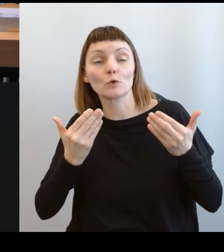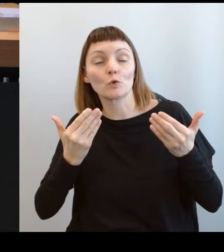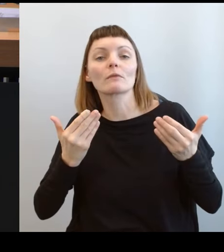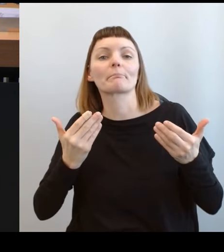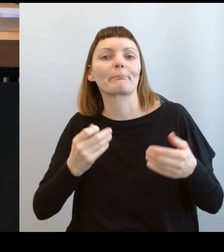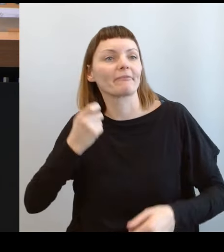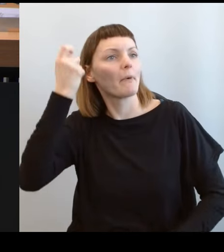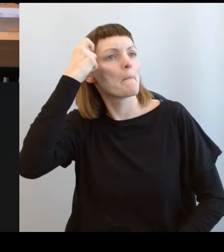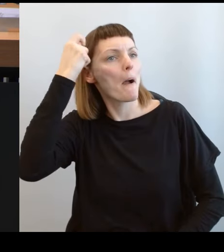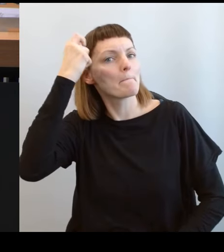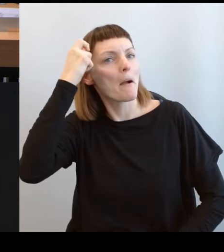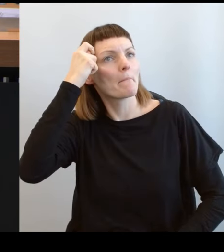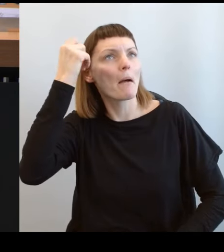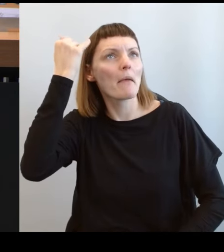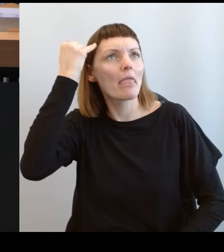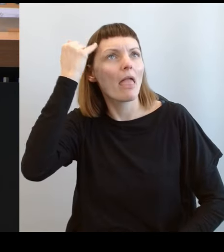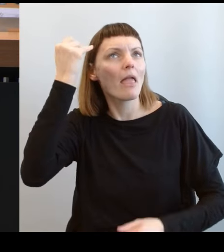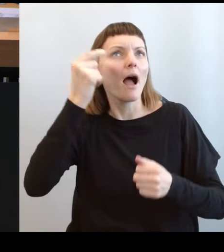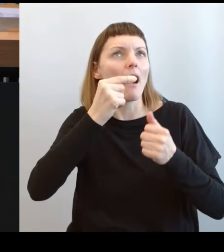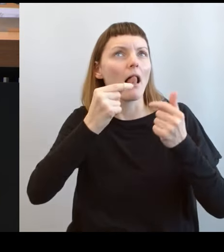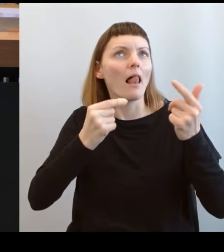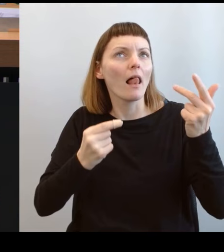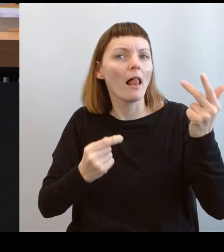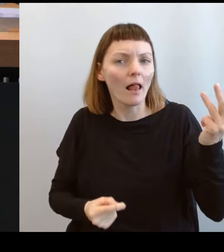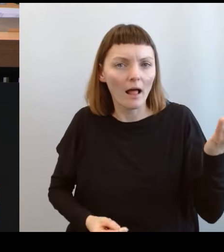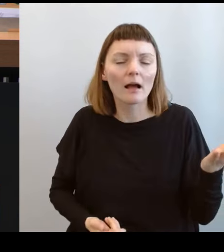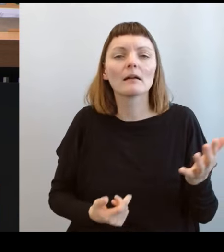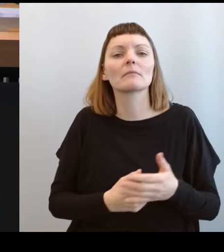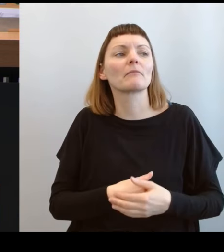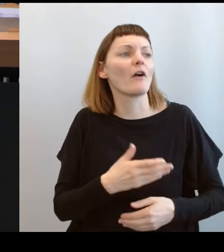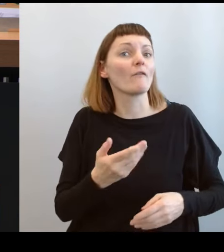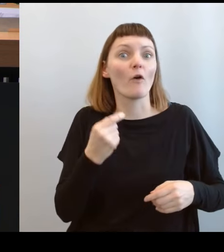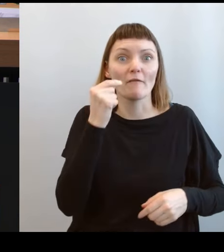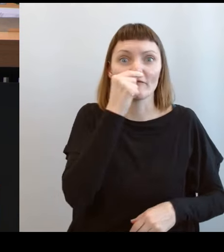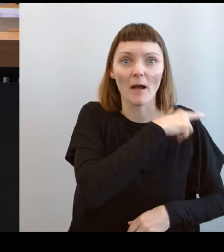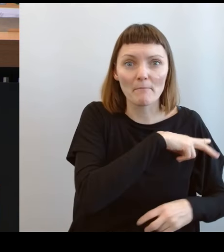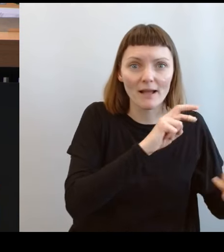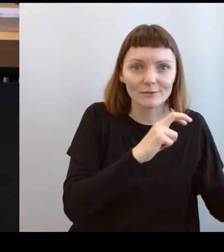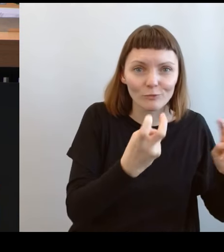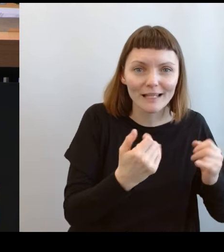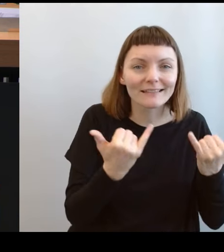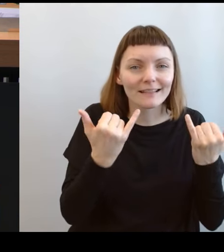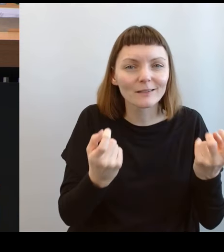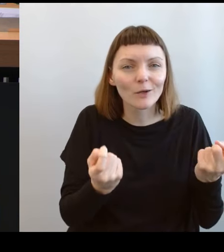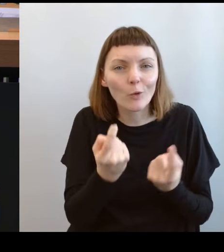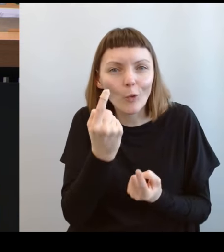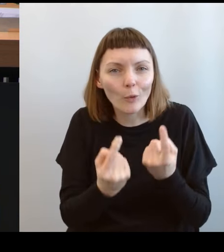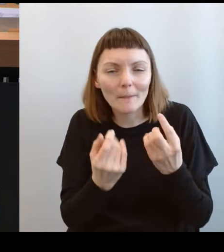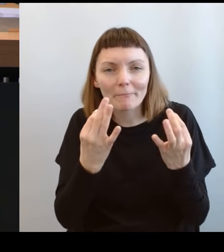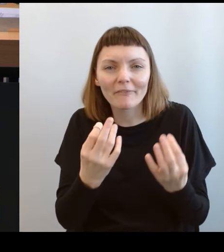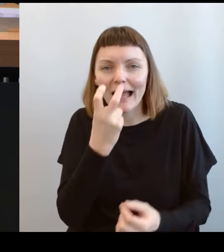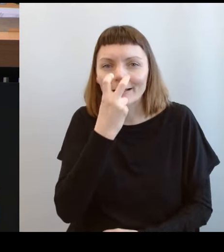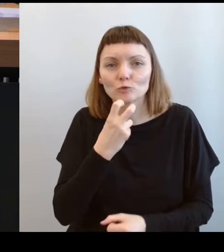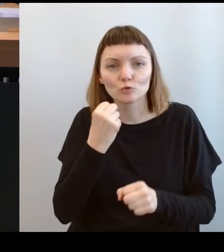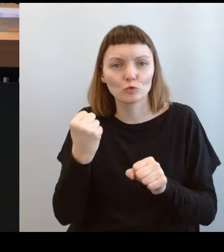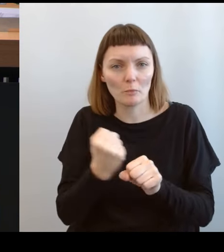man irgendwie versäumt hat. Jetzt die Grünen, die ja fordern, ein Azubi Werk nach Vorbildern wie in Hamburg zum Beispiel einzurichten.